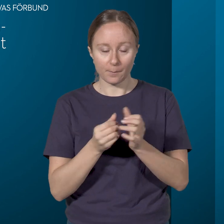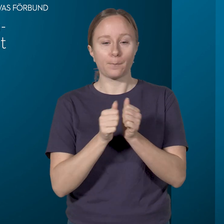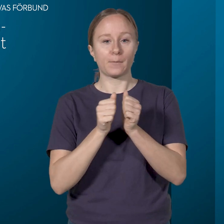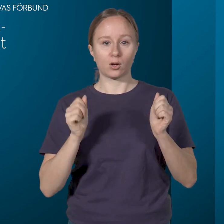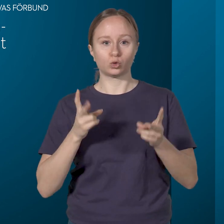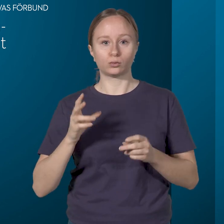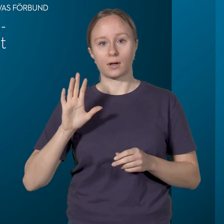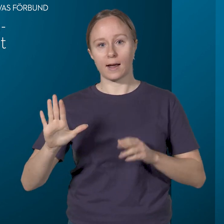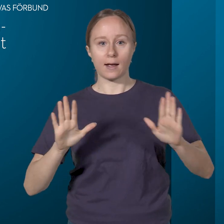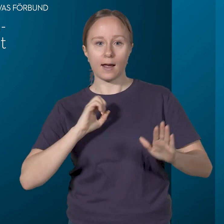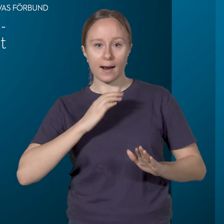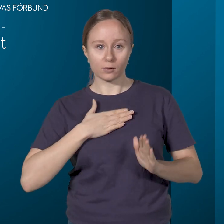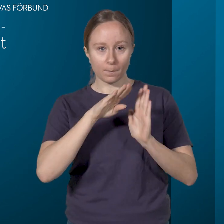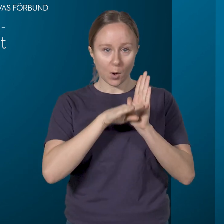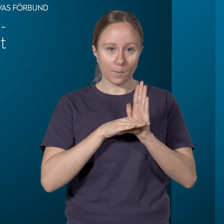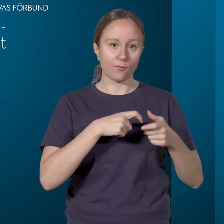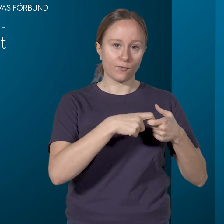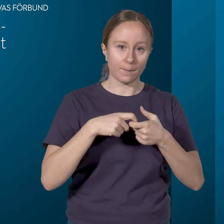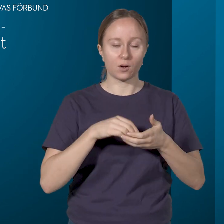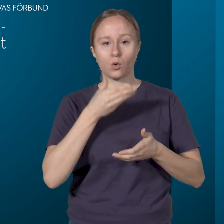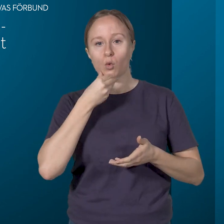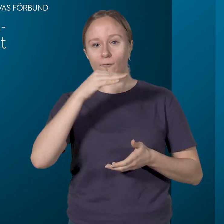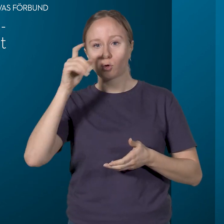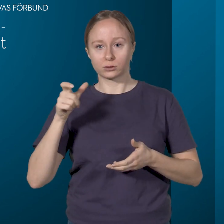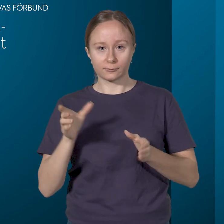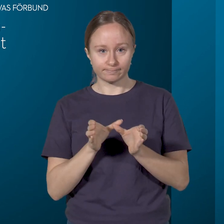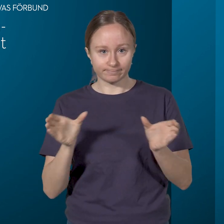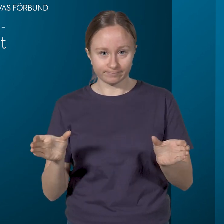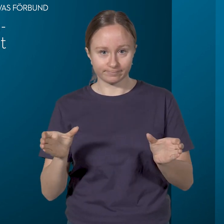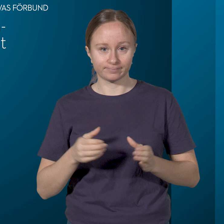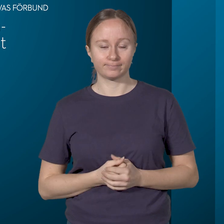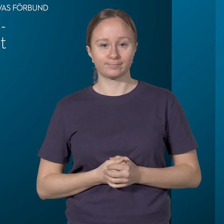men också egna helheter för familjerna och för unga vuxna.